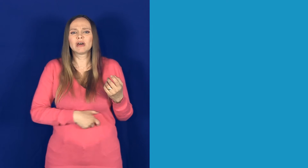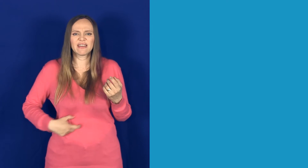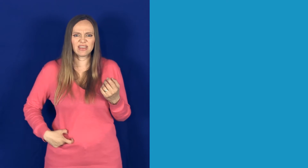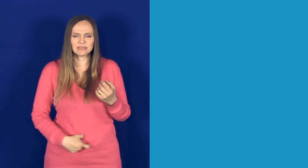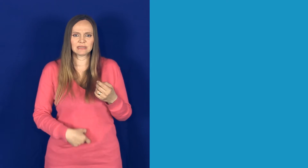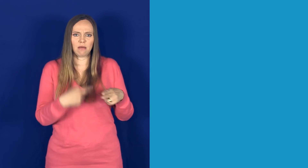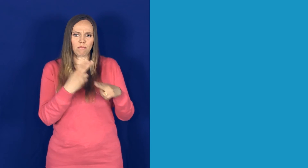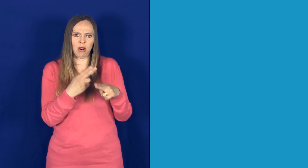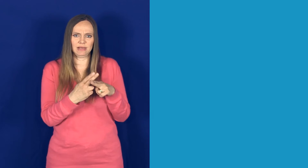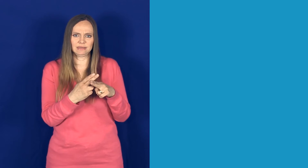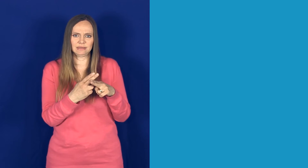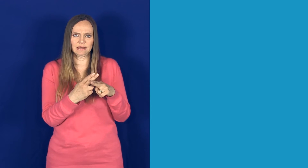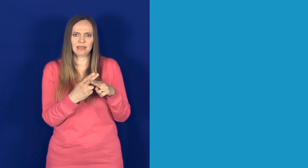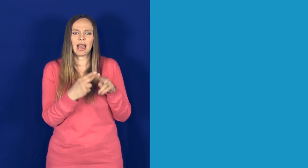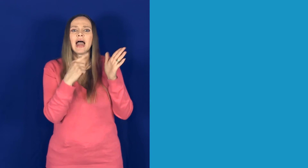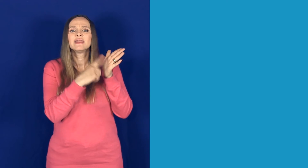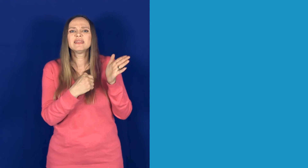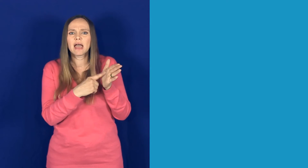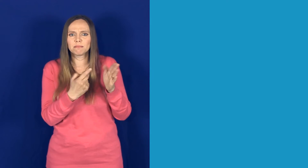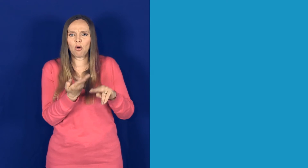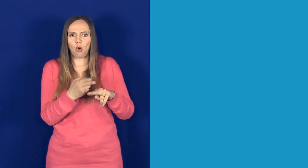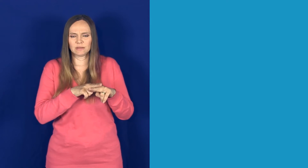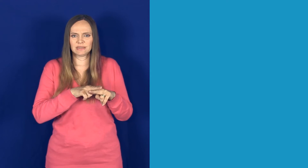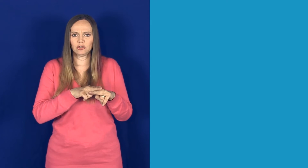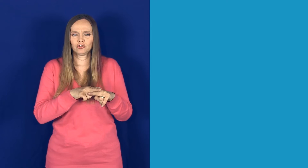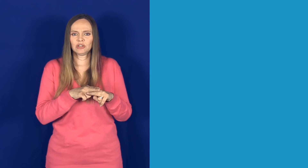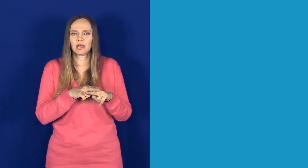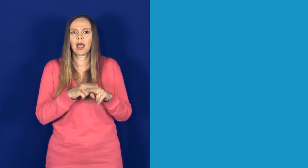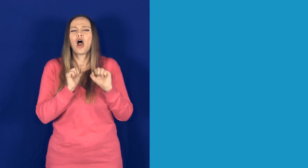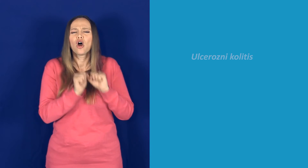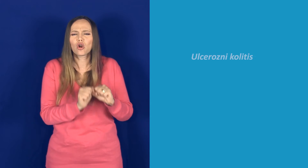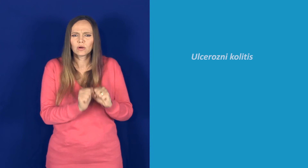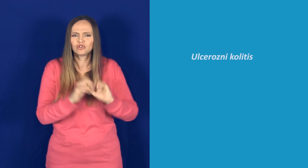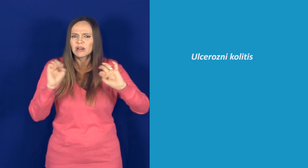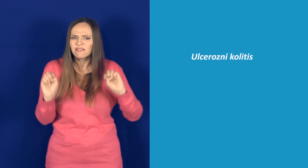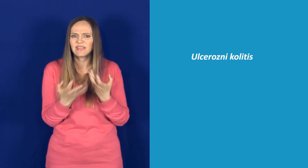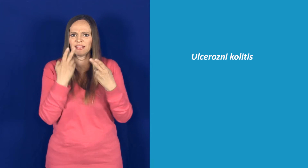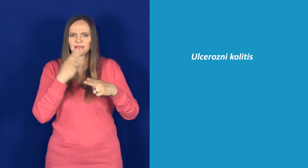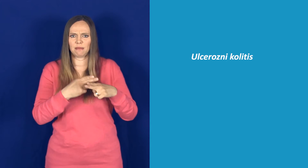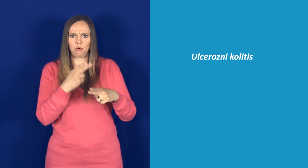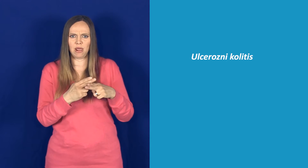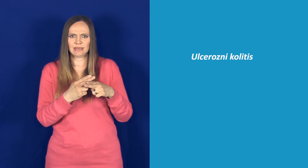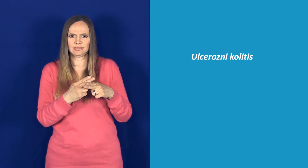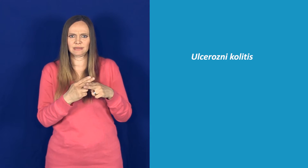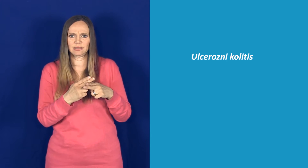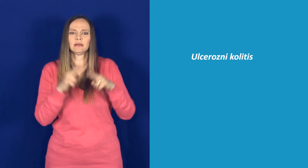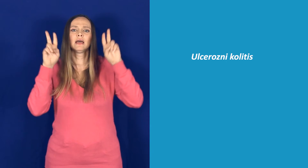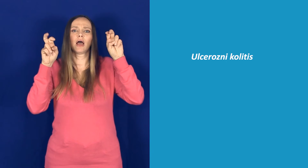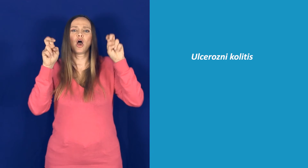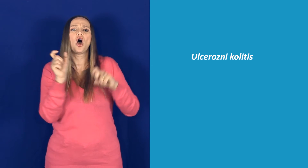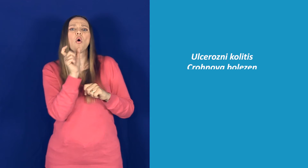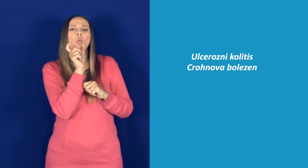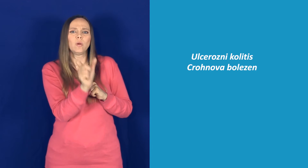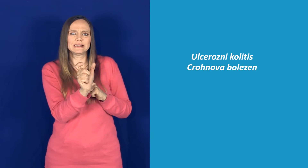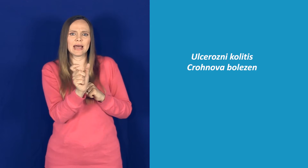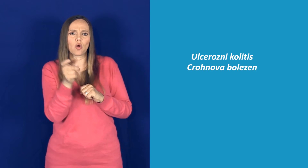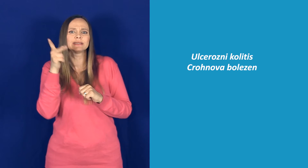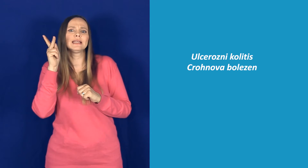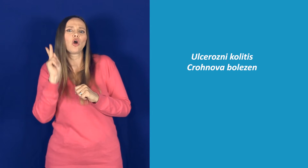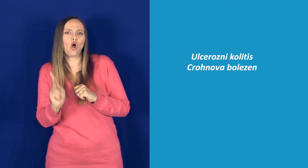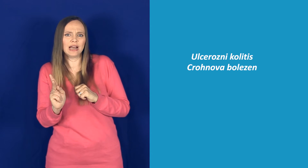Najpogostejši kronični vnetni črevesni bolezni sta ulcerozni kolitis in Crohnova bolezen.